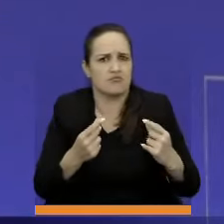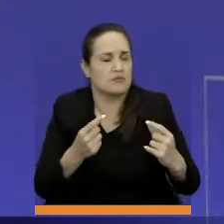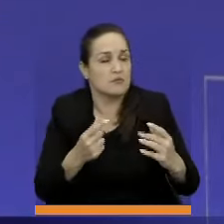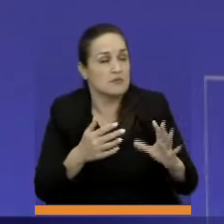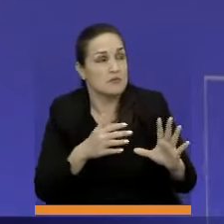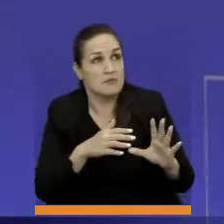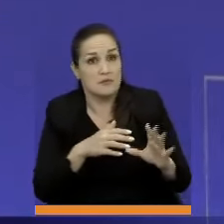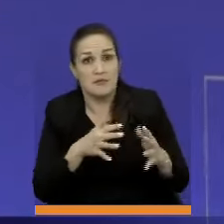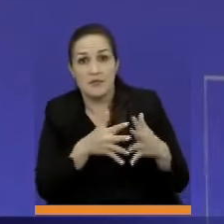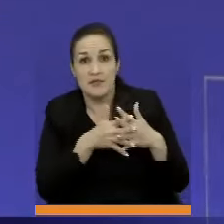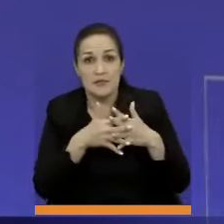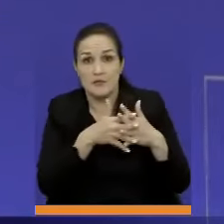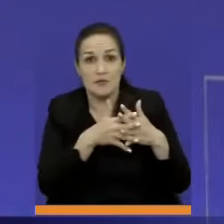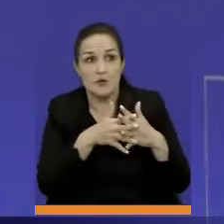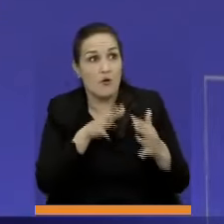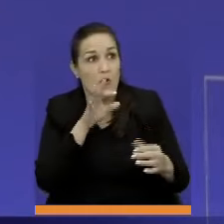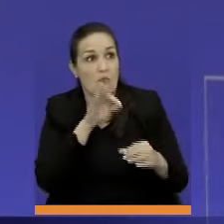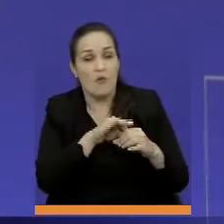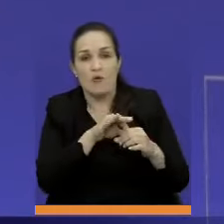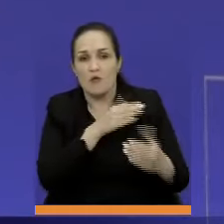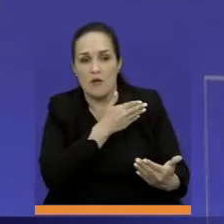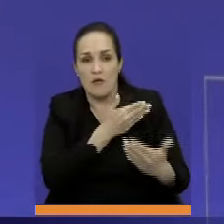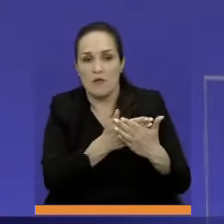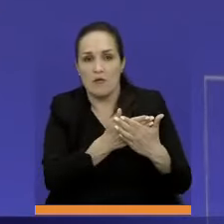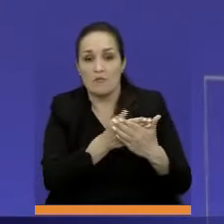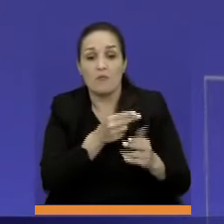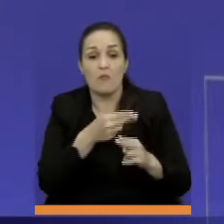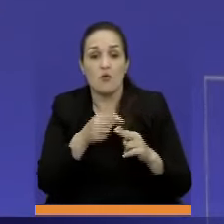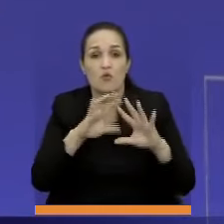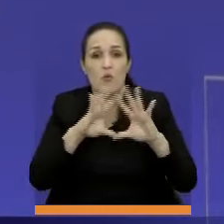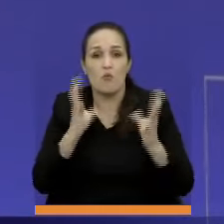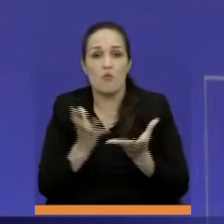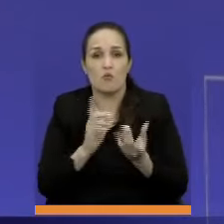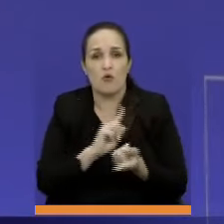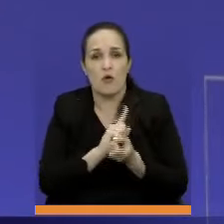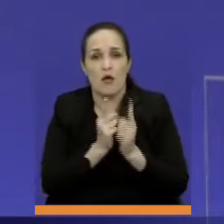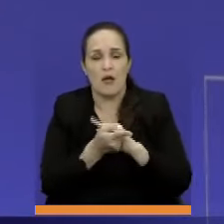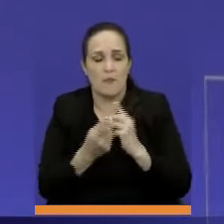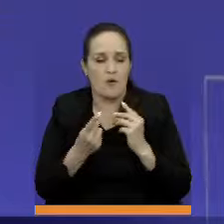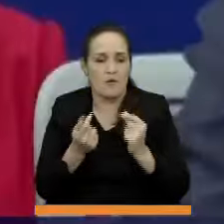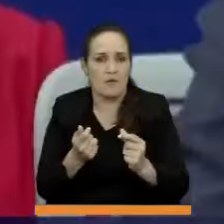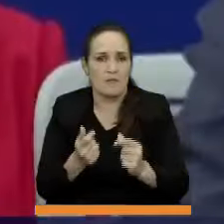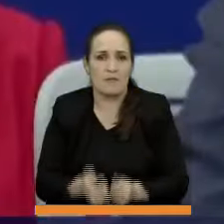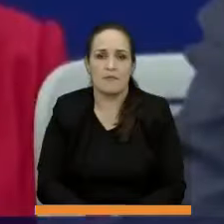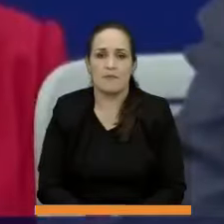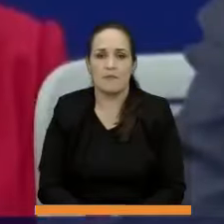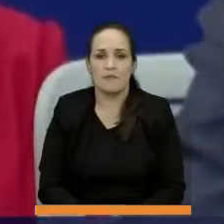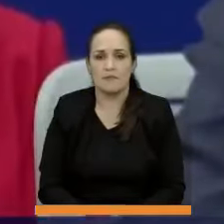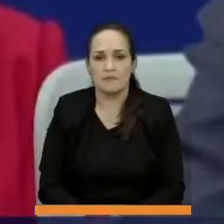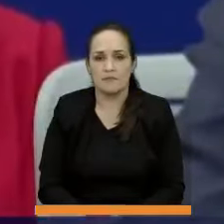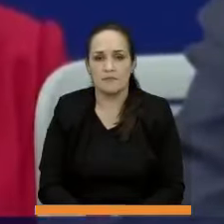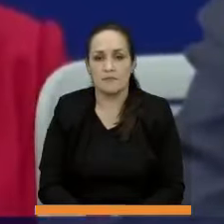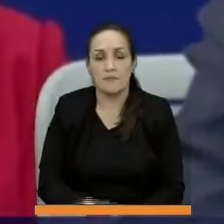SITUACIóN ES QUE TODO EXTREMO LA SENSACIóN DE QUE NO HAY TIEMPO QUE PERDER,